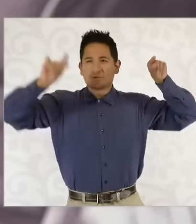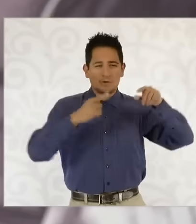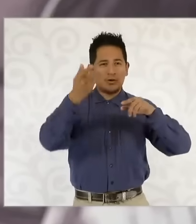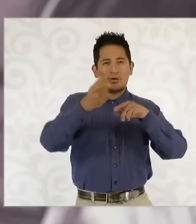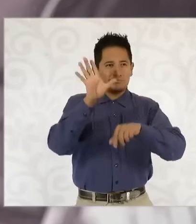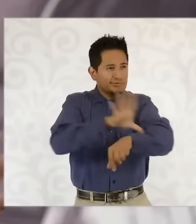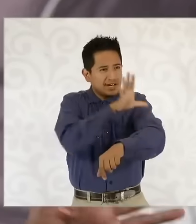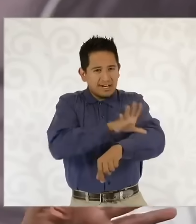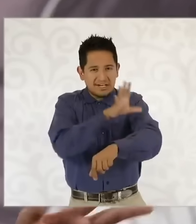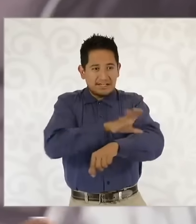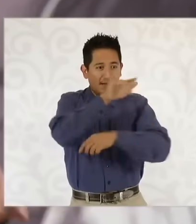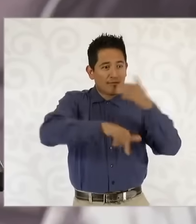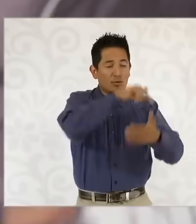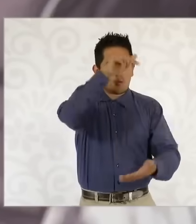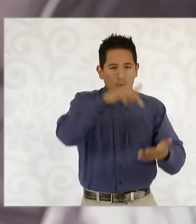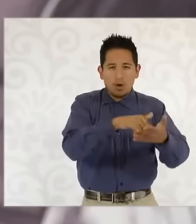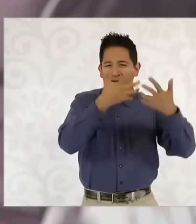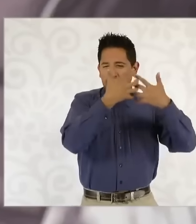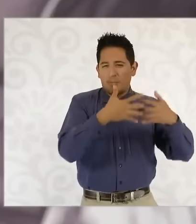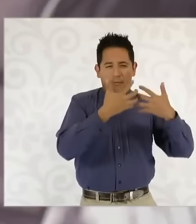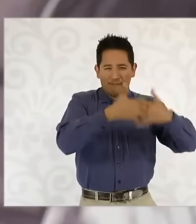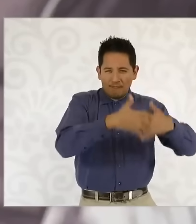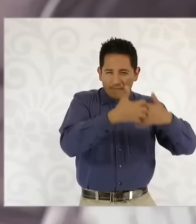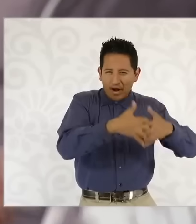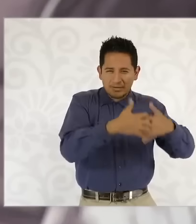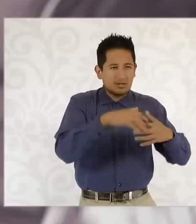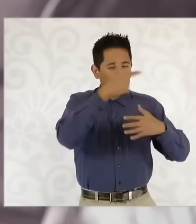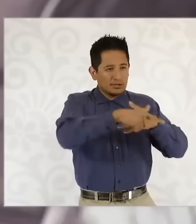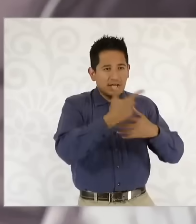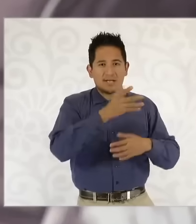los lugares de generación, que son las centrales eléctricas, como las que acabamos de inaugurar